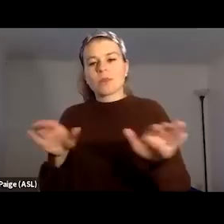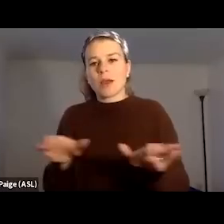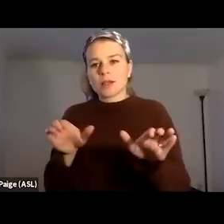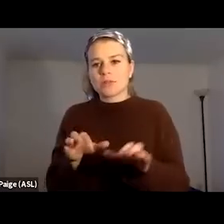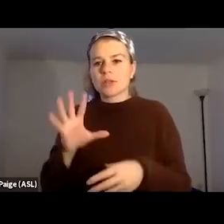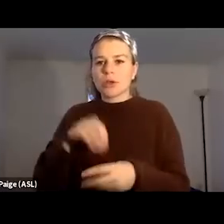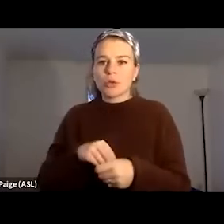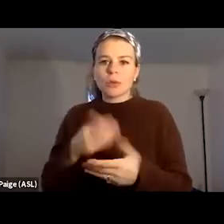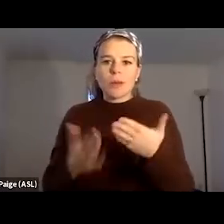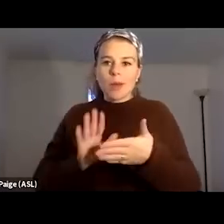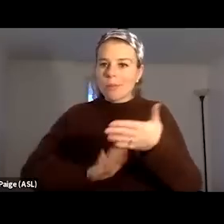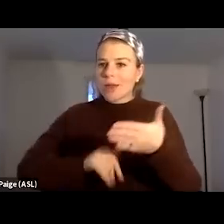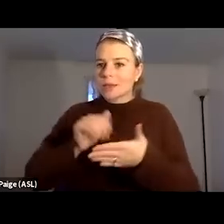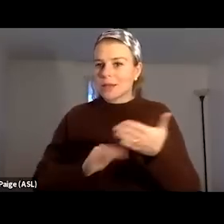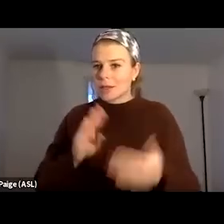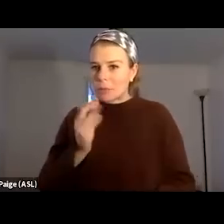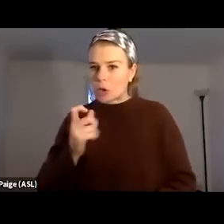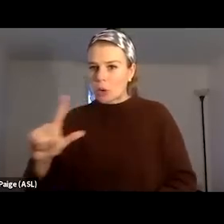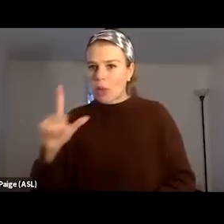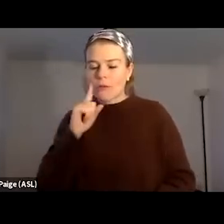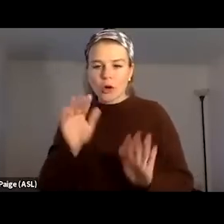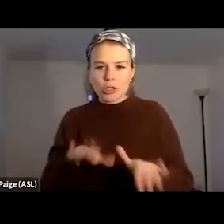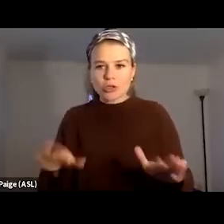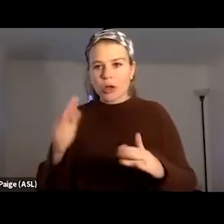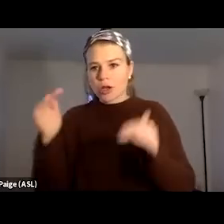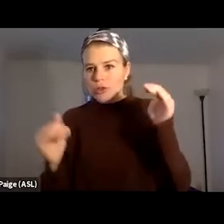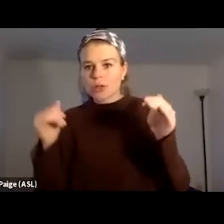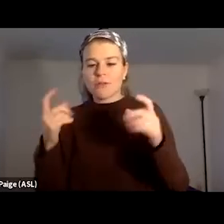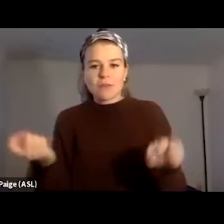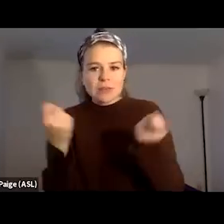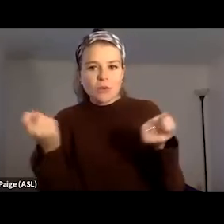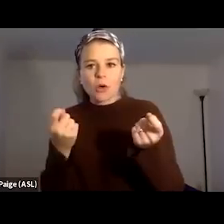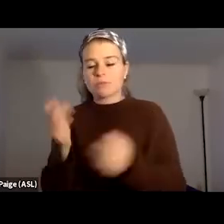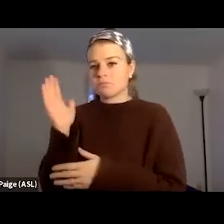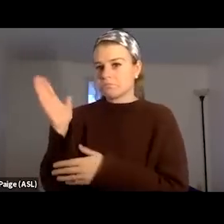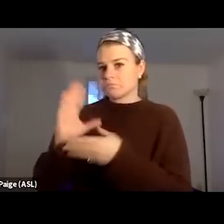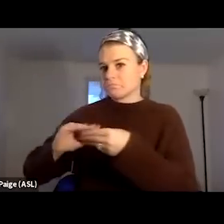con niños y adultos en festivales de barrio, hablar en una reunión pública con el legislador federal